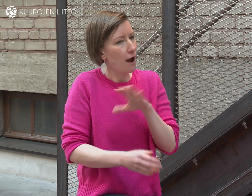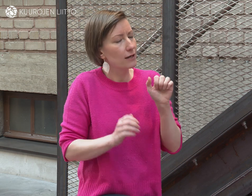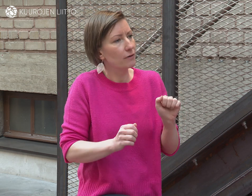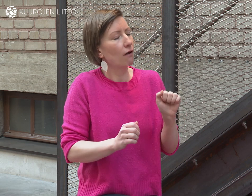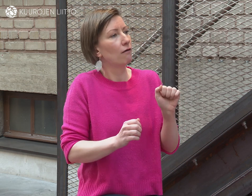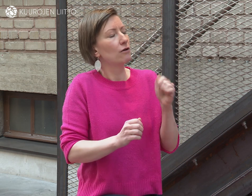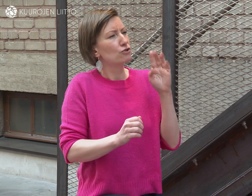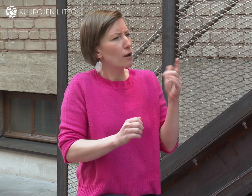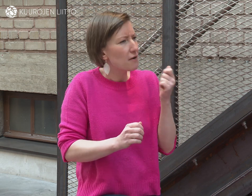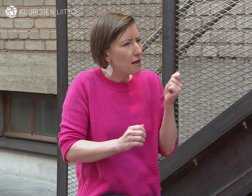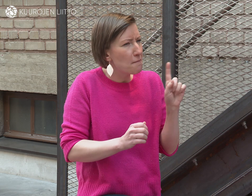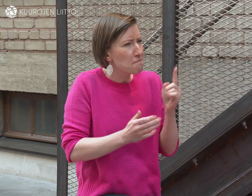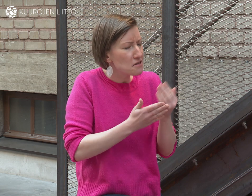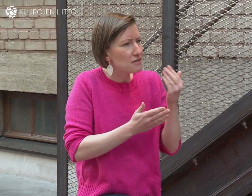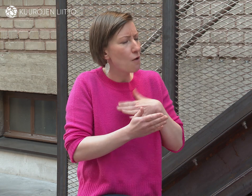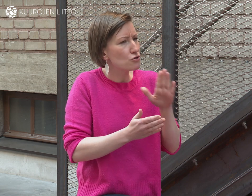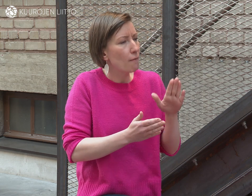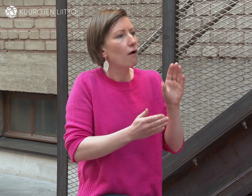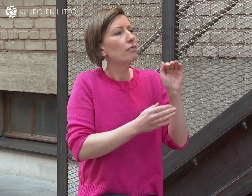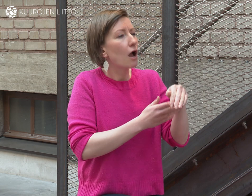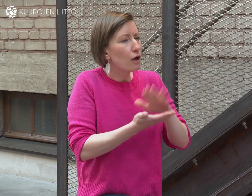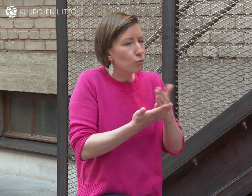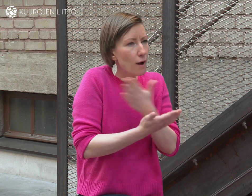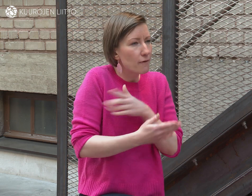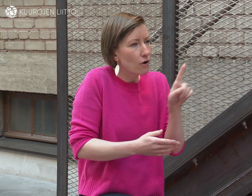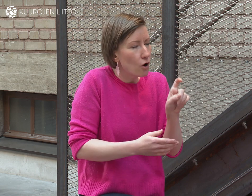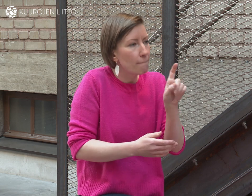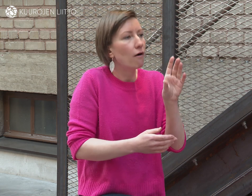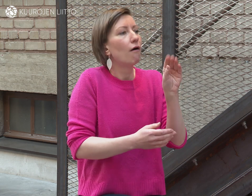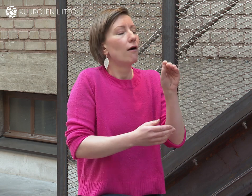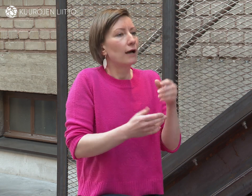ja että mihin kampanja pyrkii.